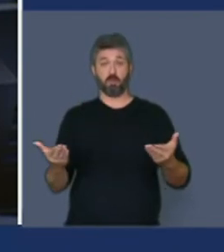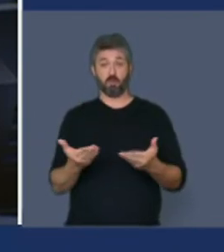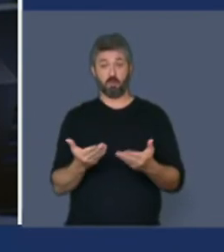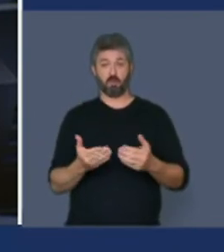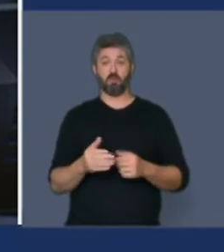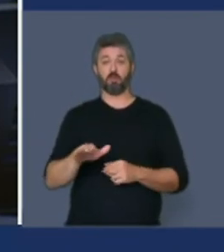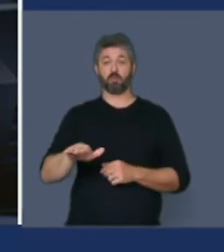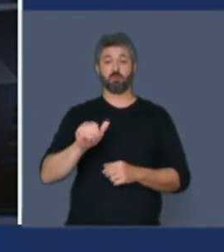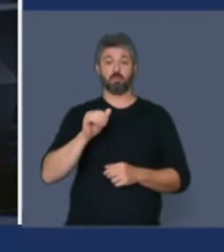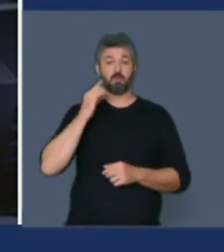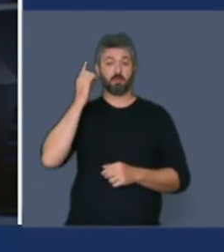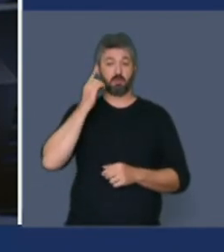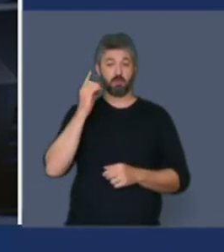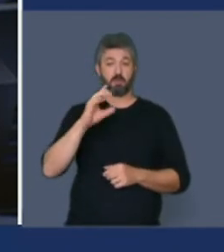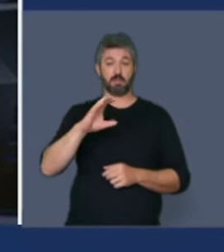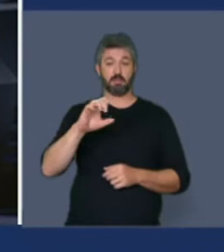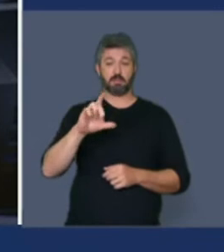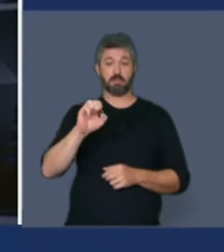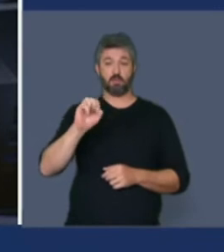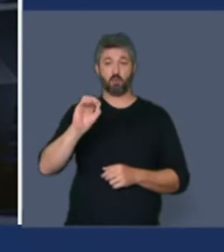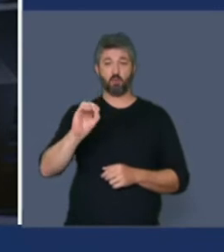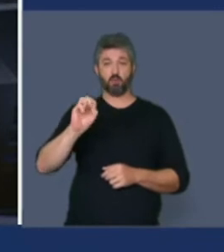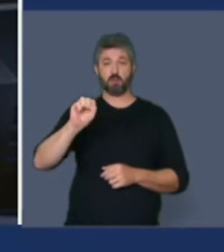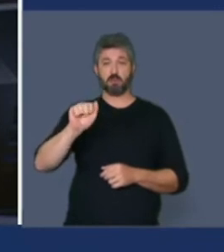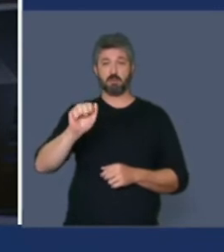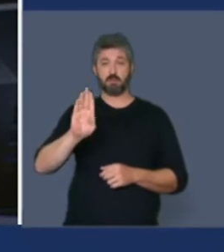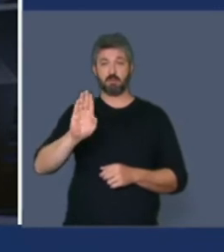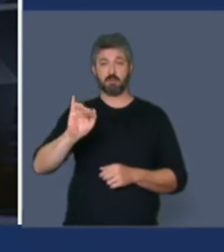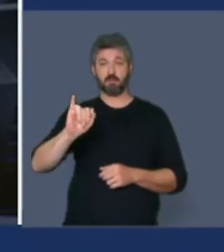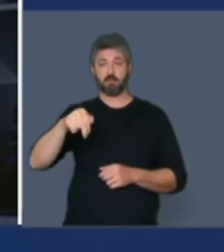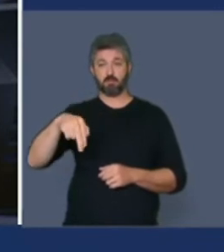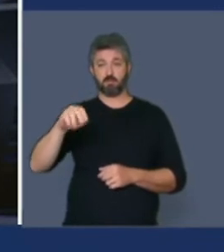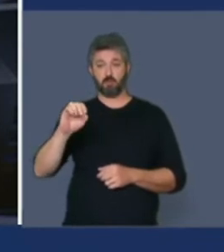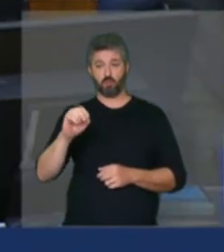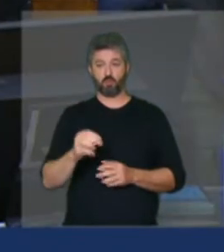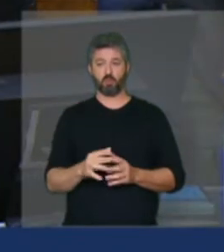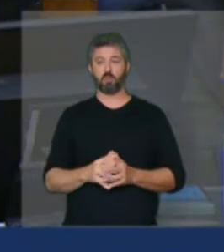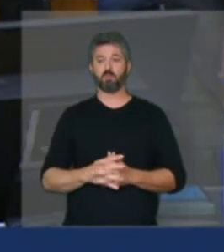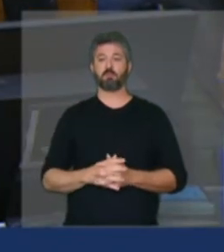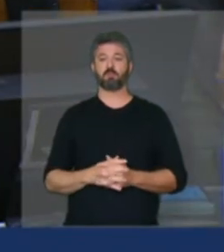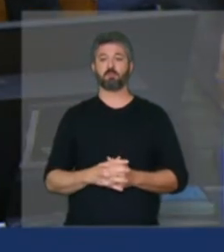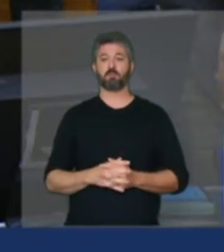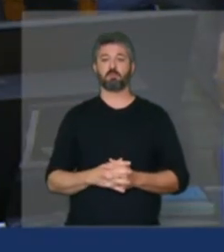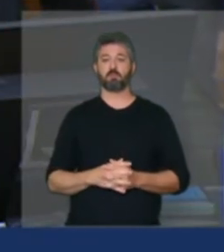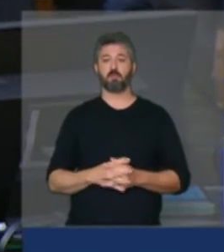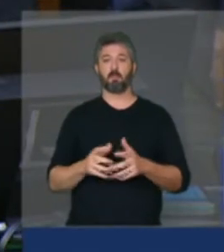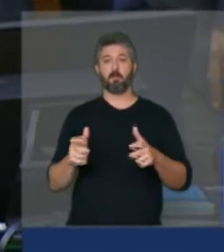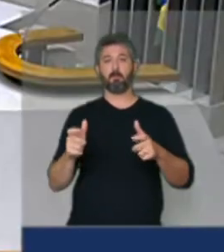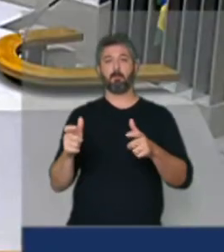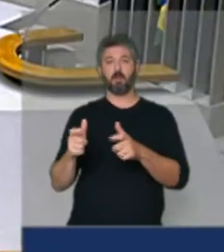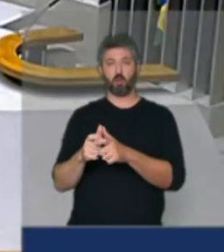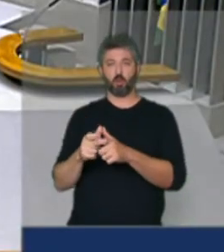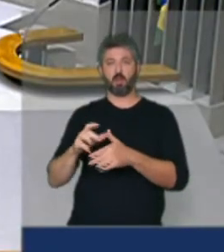MOMENTO, EU CHAMO O DEPUTADO CELSO SABINO. [DEPUTADO]: PRESIDENTE, PELA LIDERANÇA DA MINORIA QUANDO... -- [PRESIDENTE]: OK.